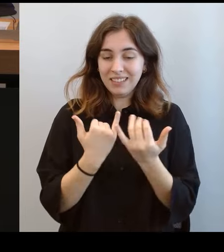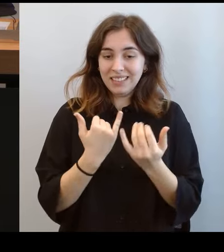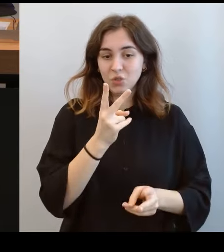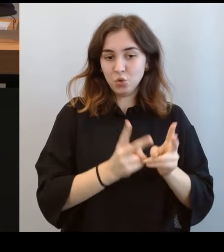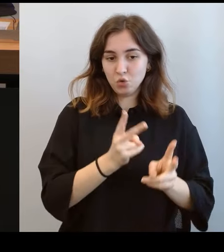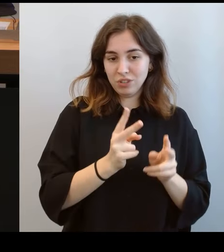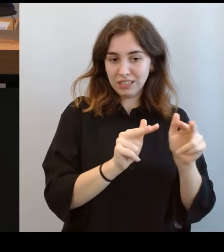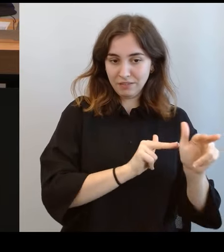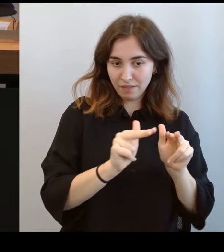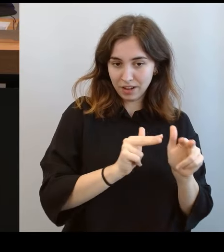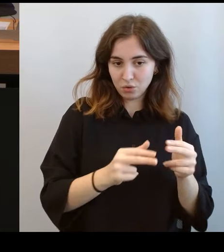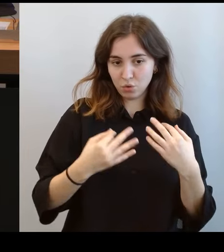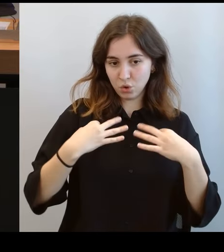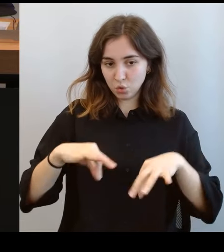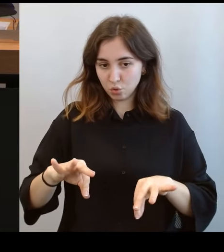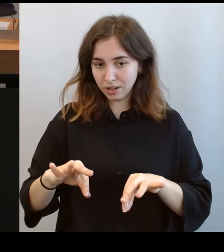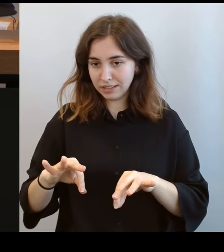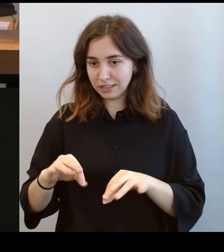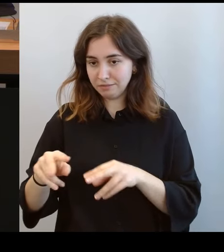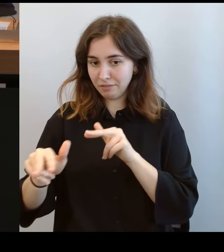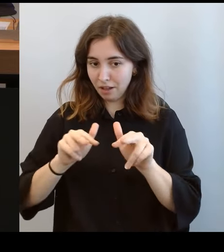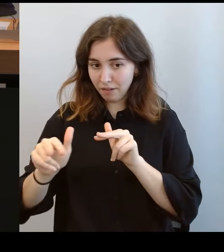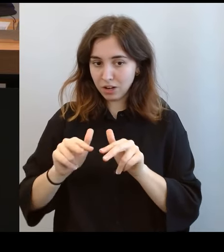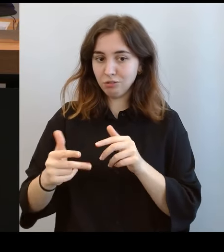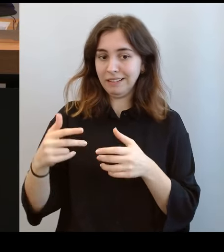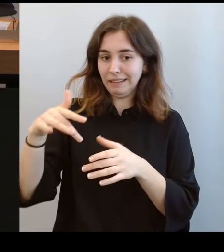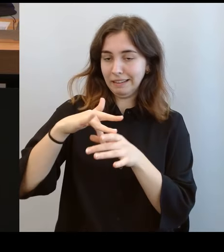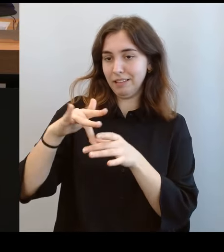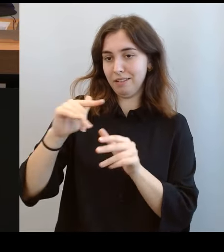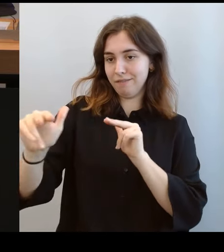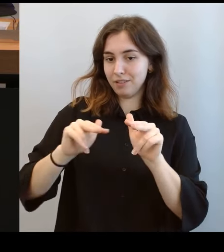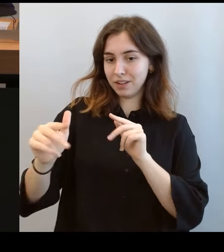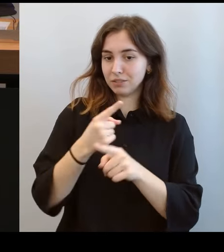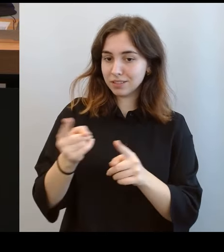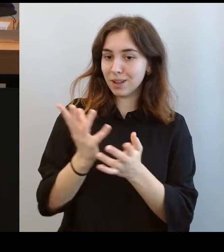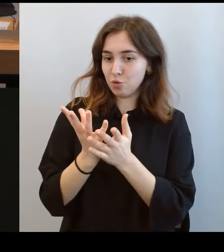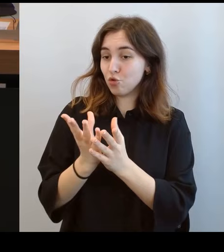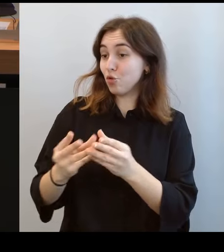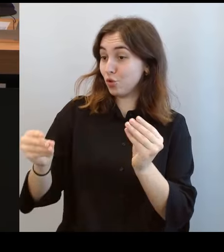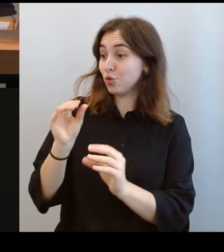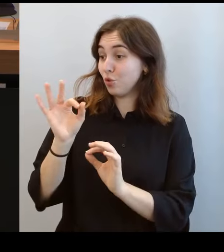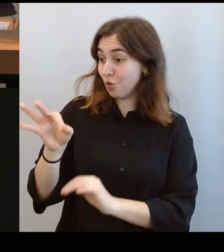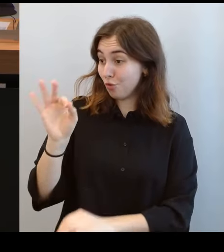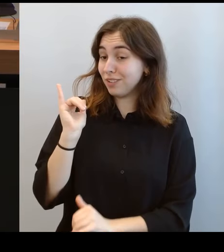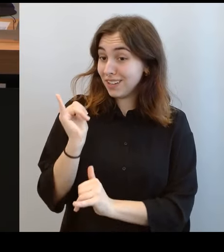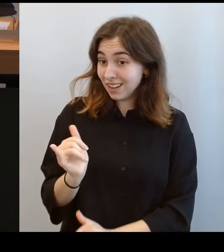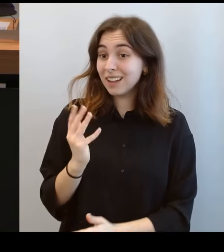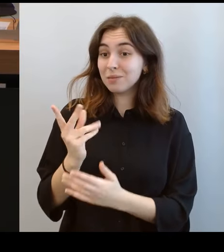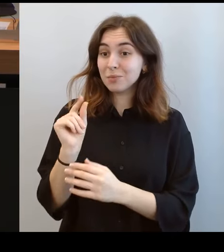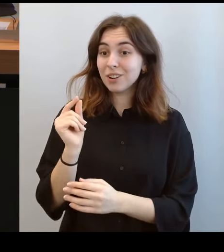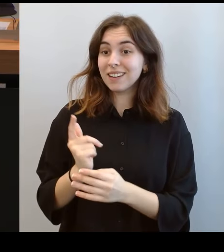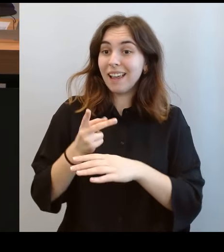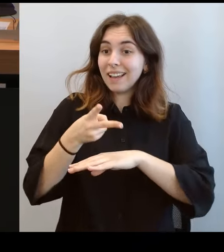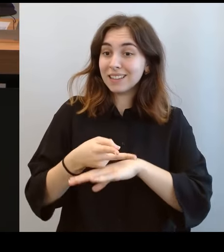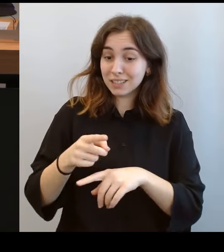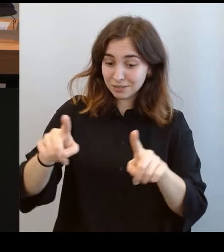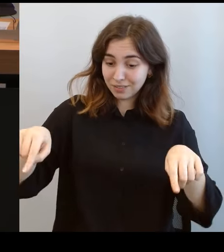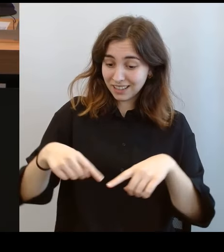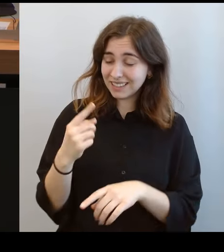sich konstruktiv zusammengeschlossen, eine Lösung gefunden und gerade Ersatzflächen gefunden. Was der alte Senat nicht geschafft hat. Im Sommer mit etwas